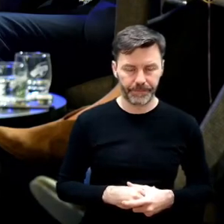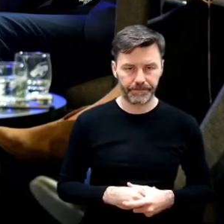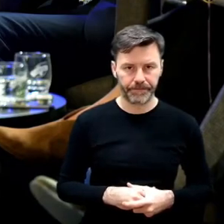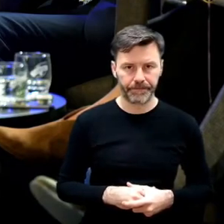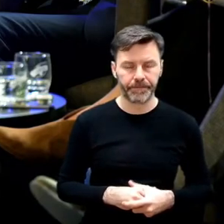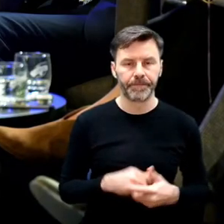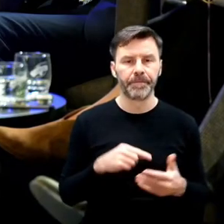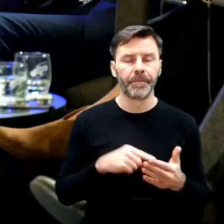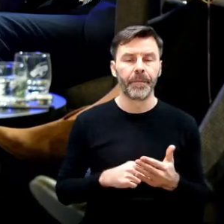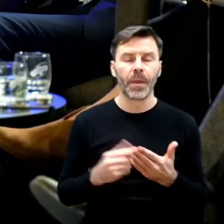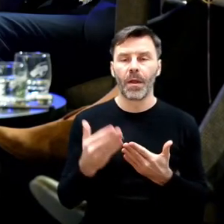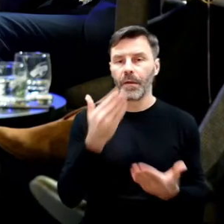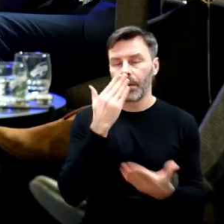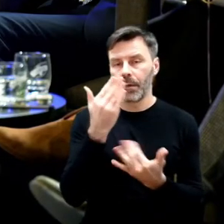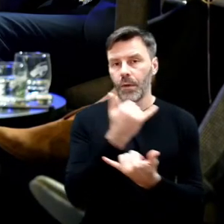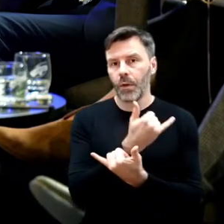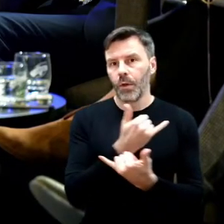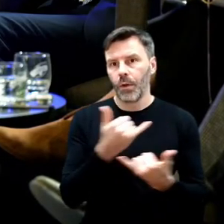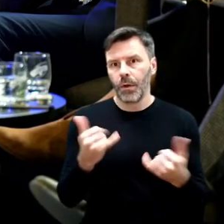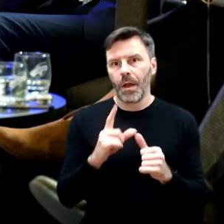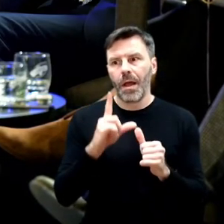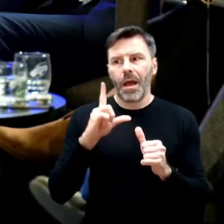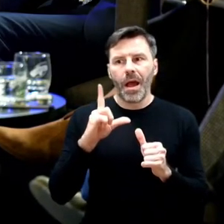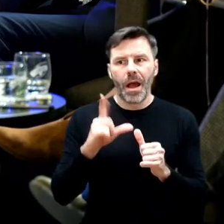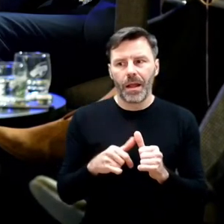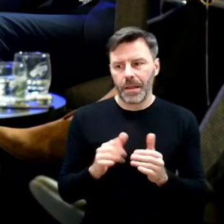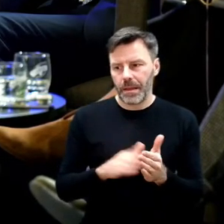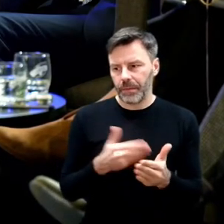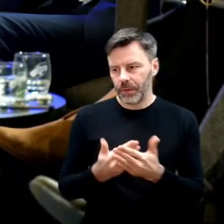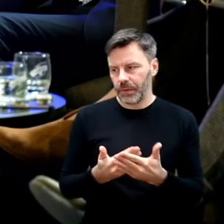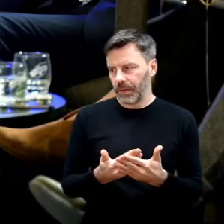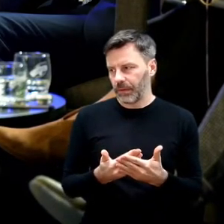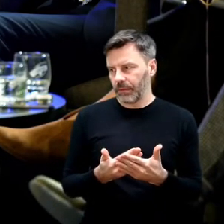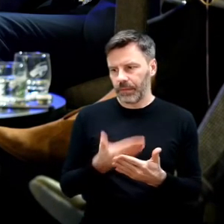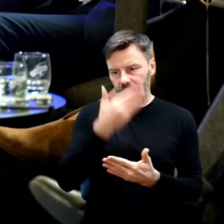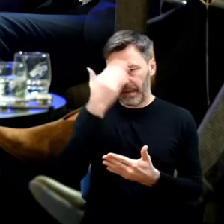To są drobne aspekty, chociażby nie wiem, tak jak w Toruniu nagroda